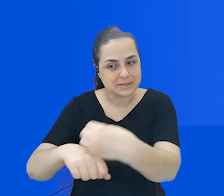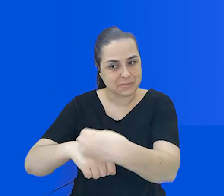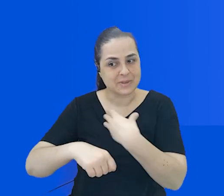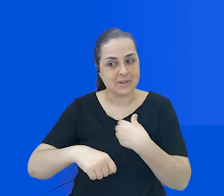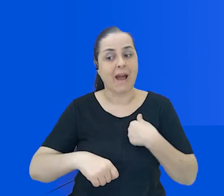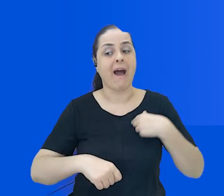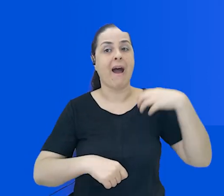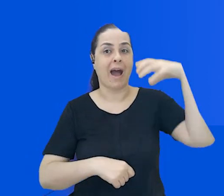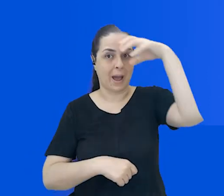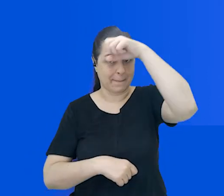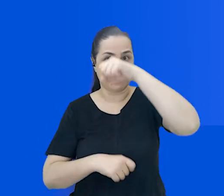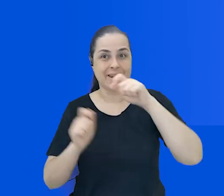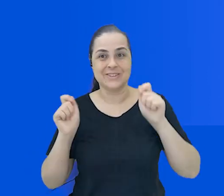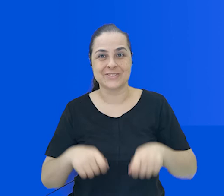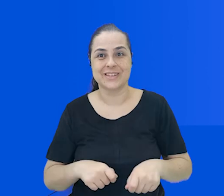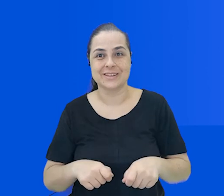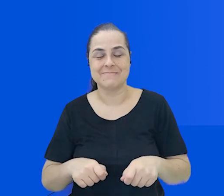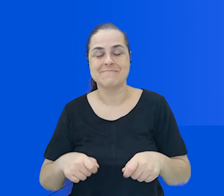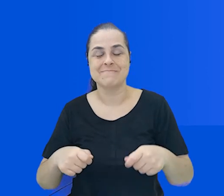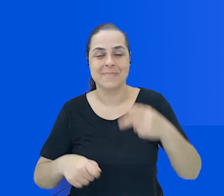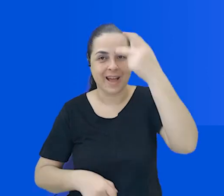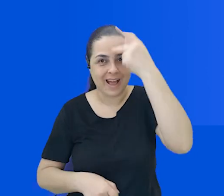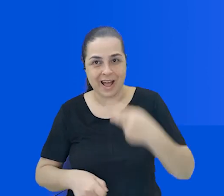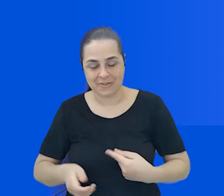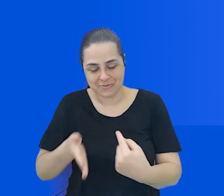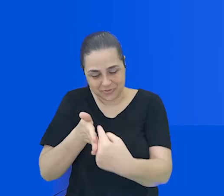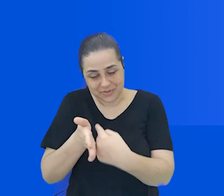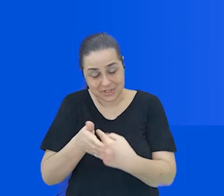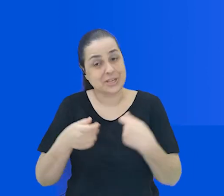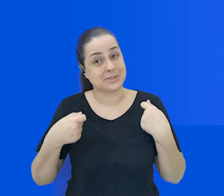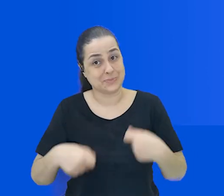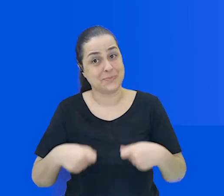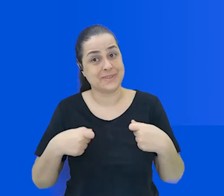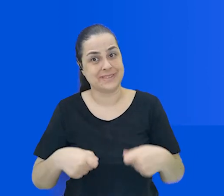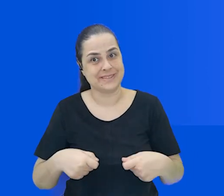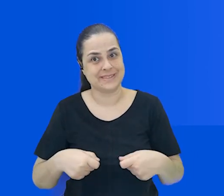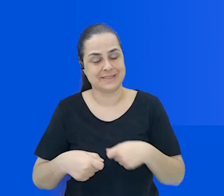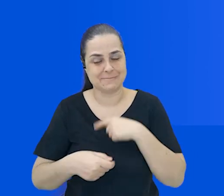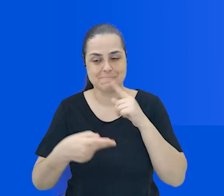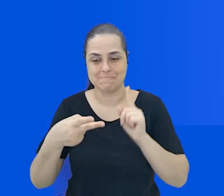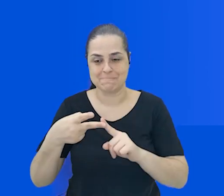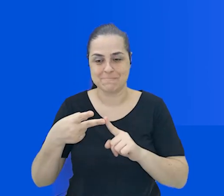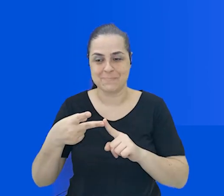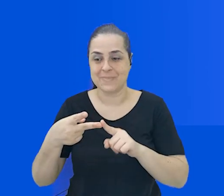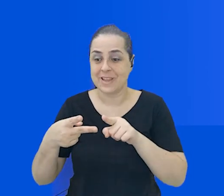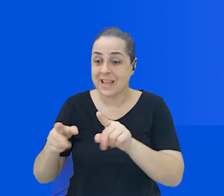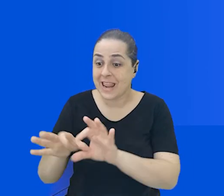Então, acho que o primeiro caminho é esse auto investigação e, a partir desse reconhecimento, dá espaço para o outro